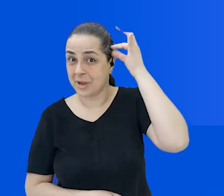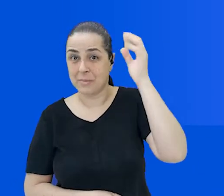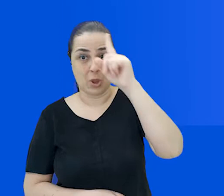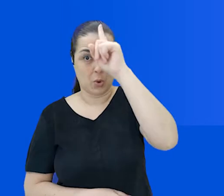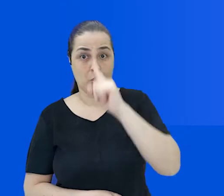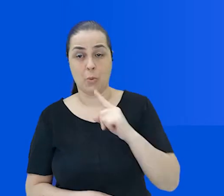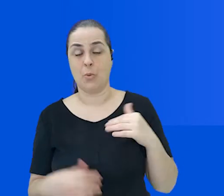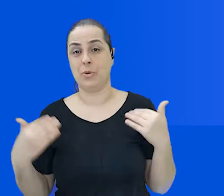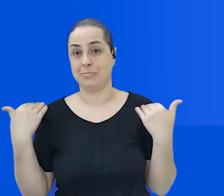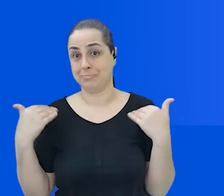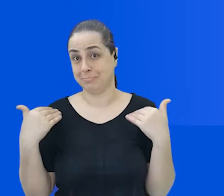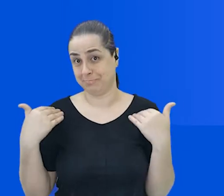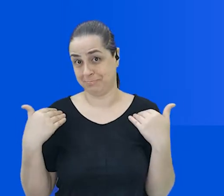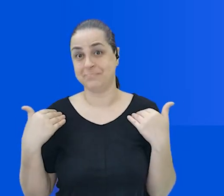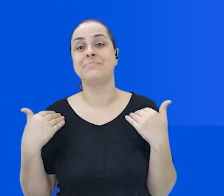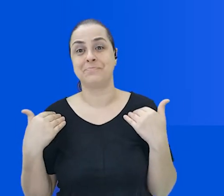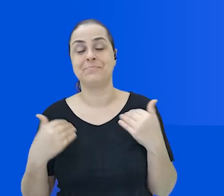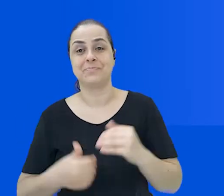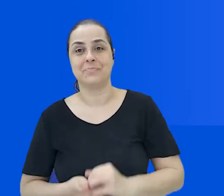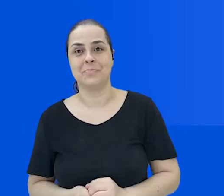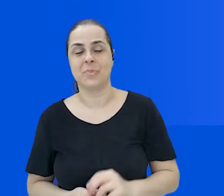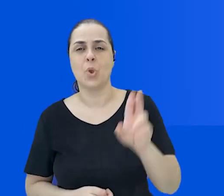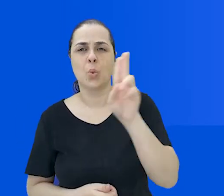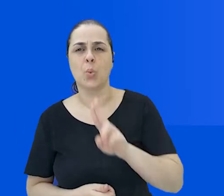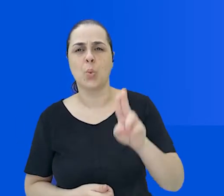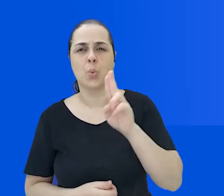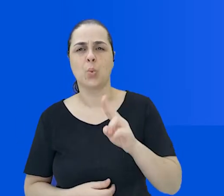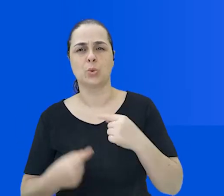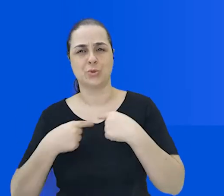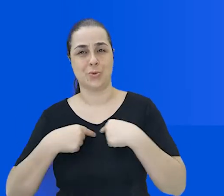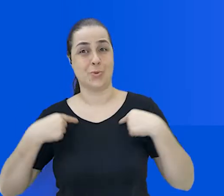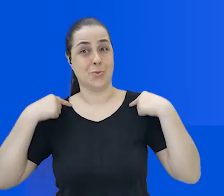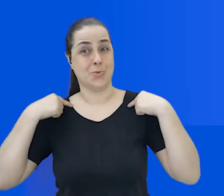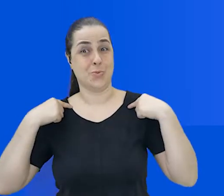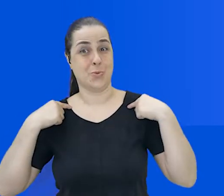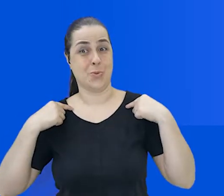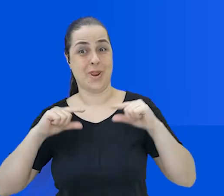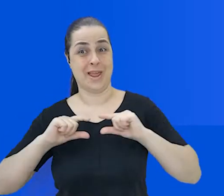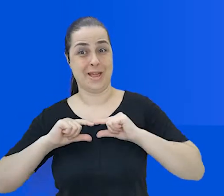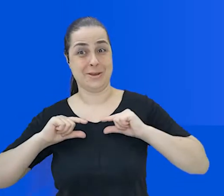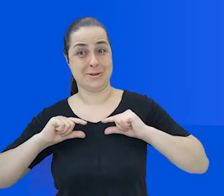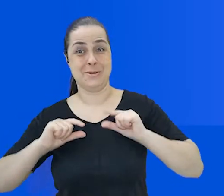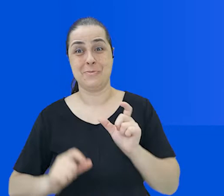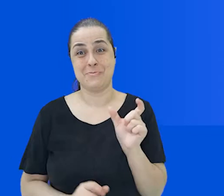um pouco abaixo dos ombros. Eu estou com um colar escrito Carlotas.